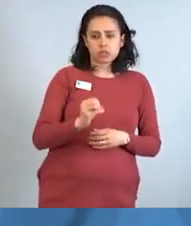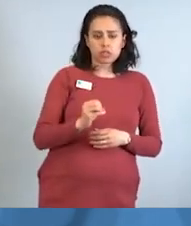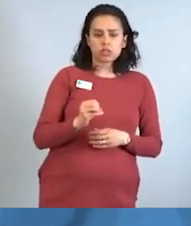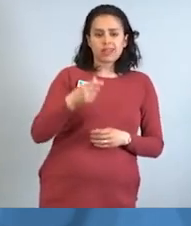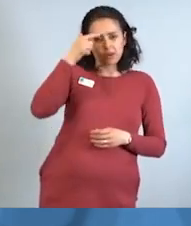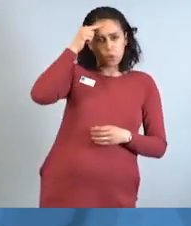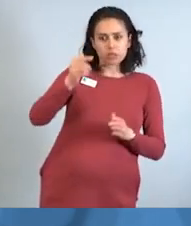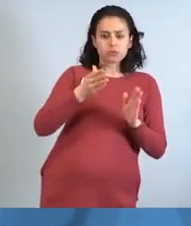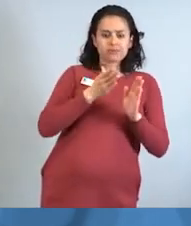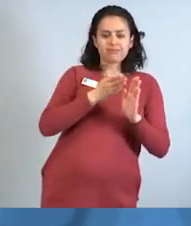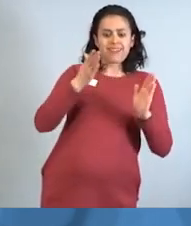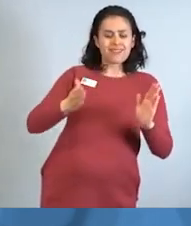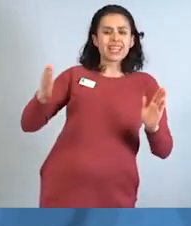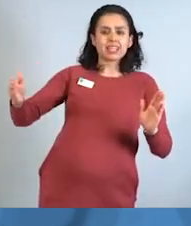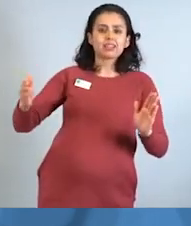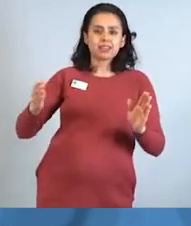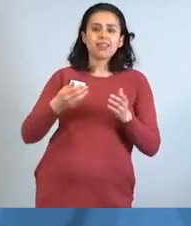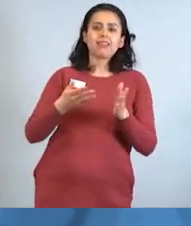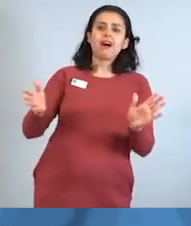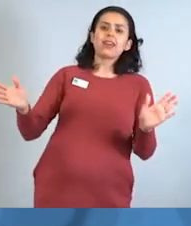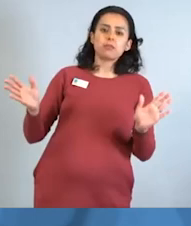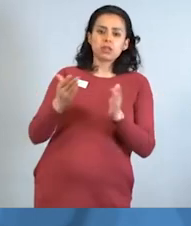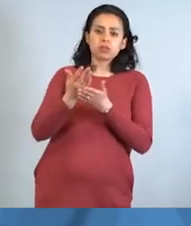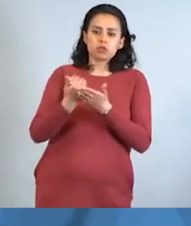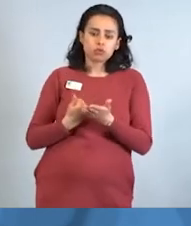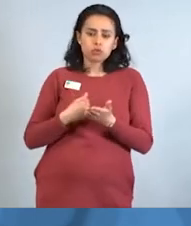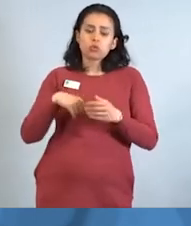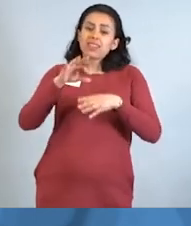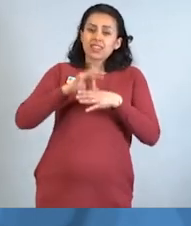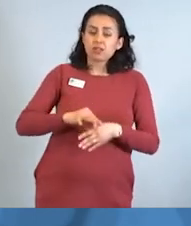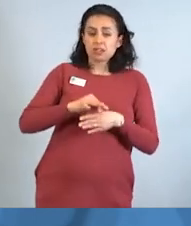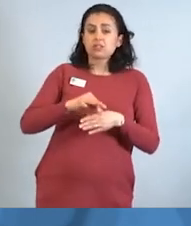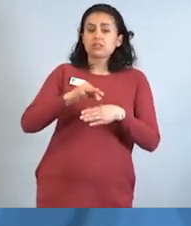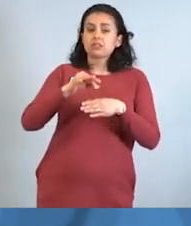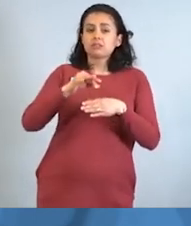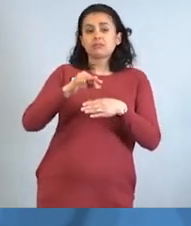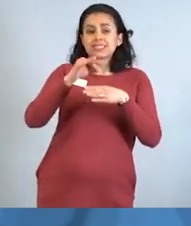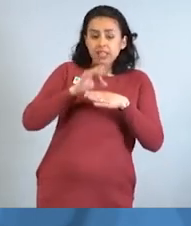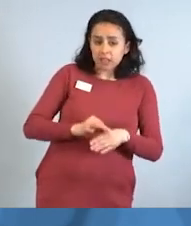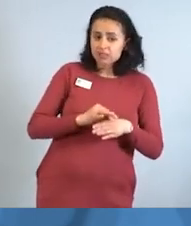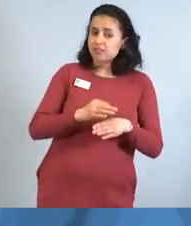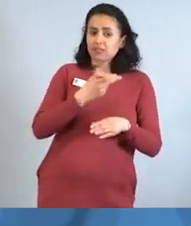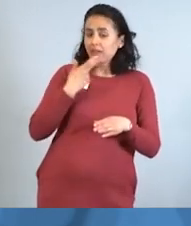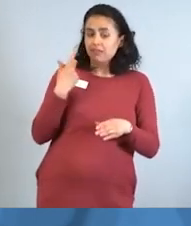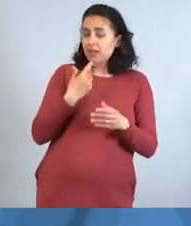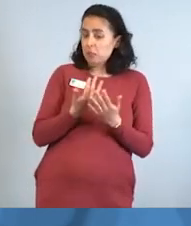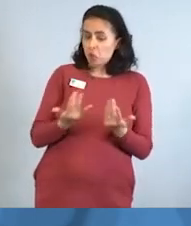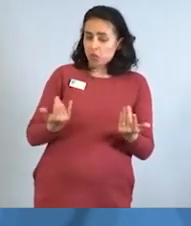koska näitä havaintoja eli tautiin sairastuneita ei ole vielä kovin paljon suomalaisessa materiaalissamme.